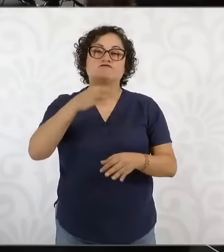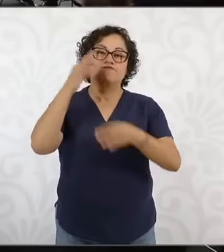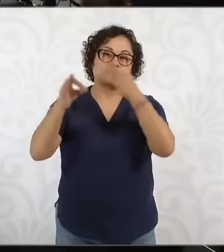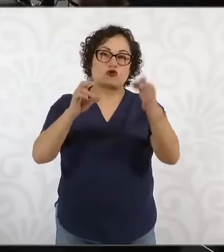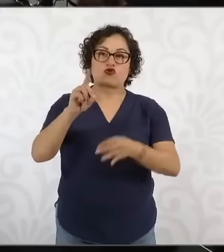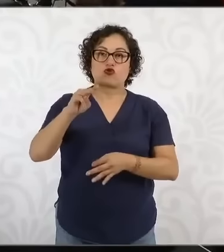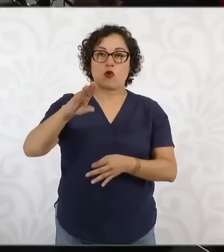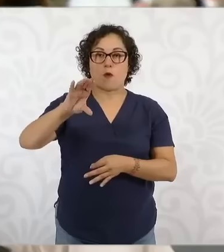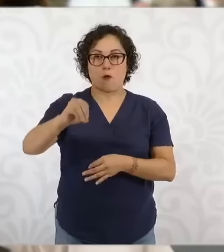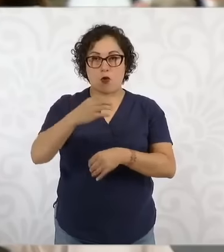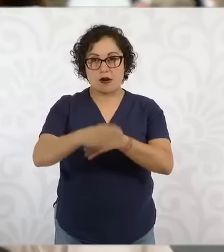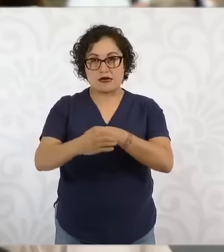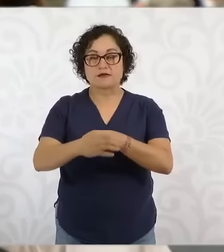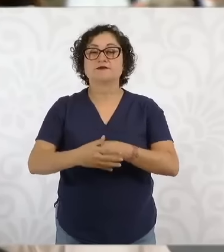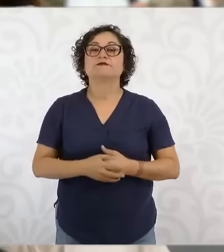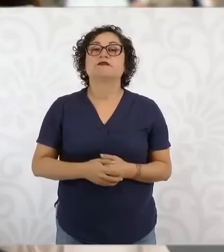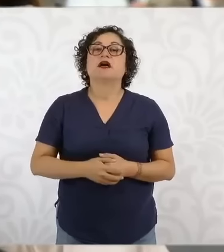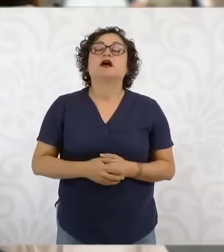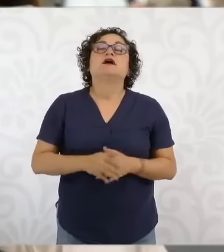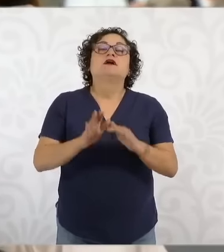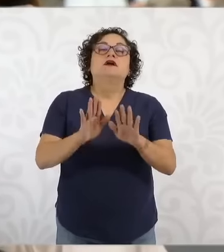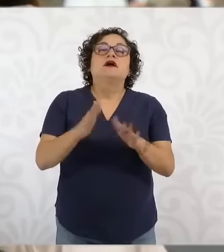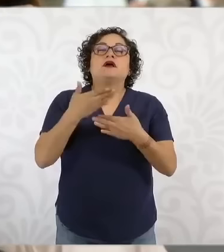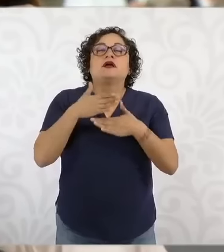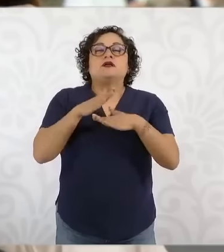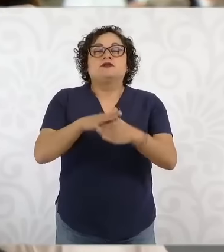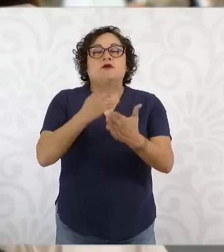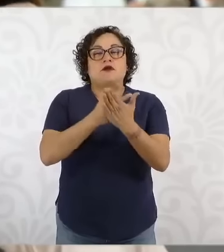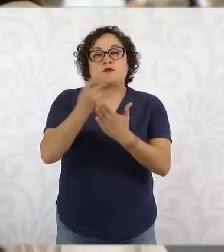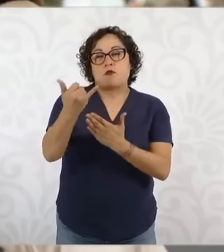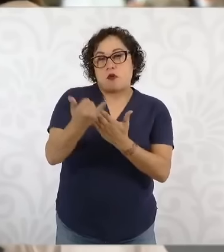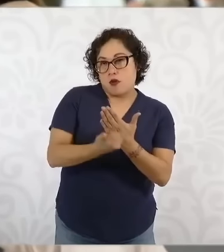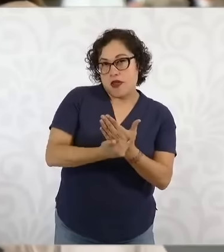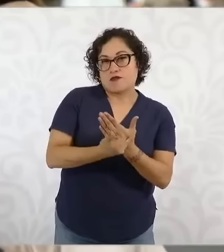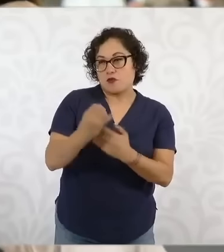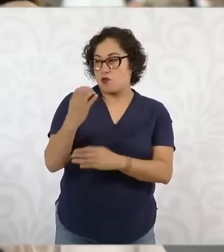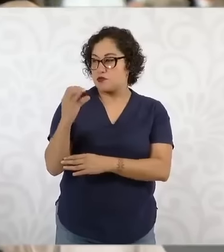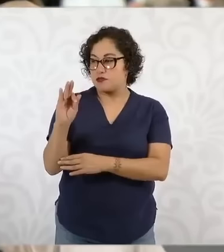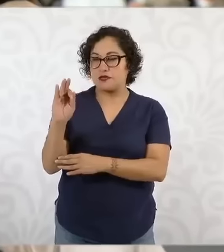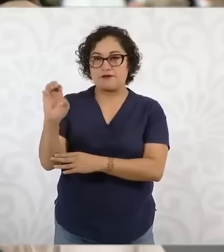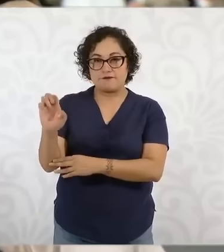sobre este proyecto que se hizo la Comisión Federal de Electricidad de renovar,